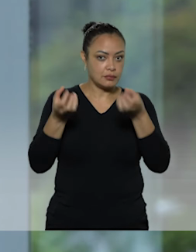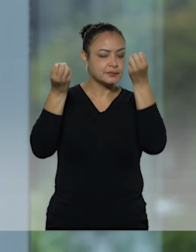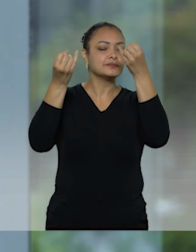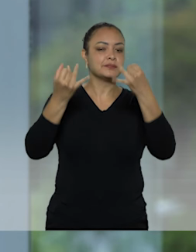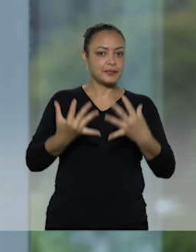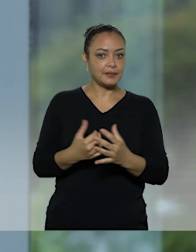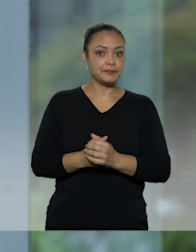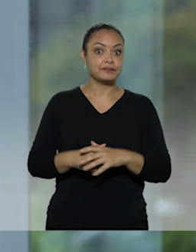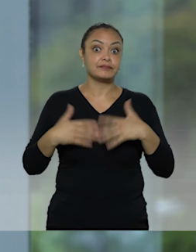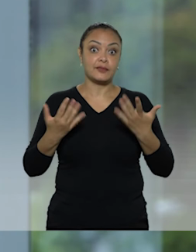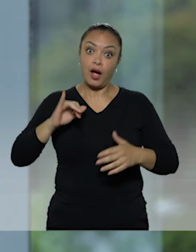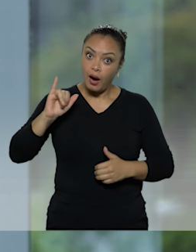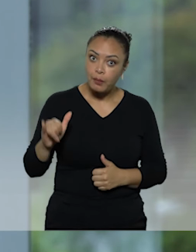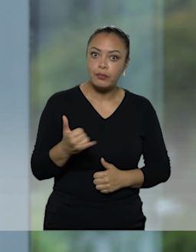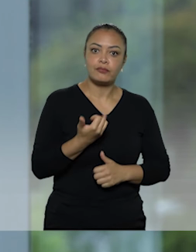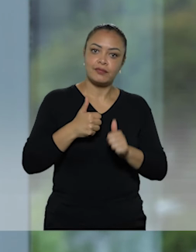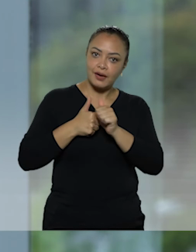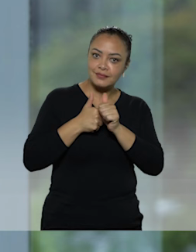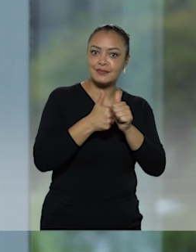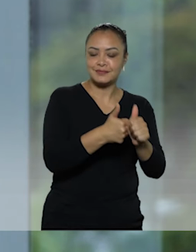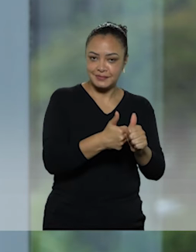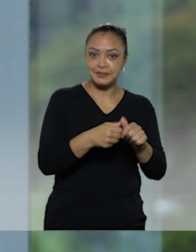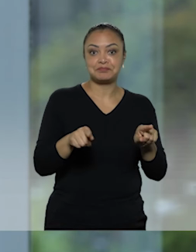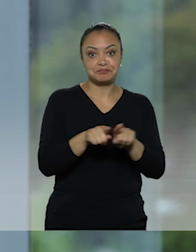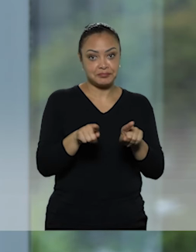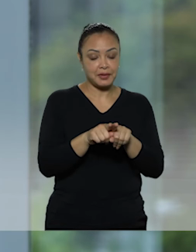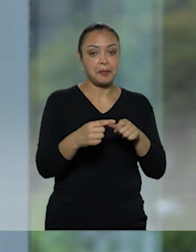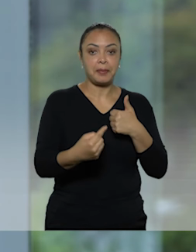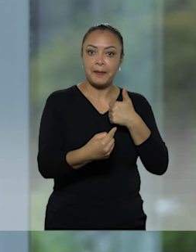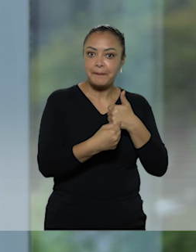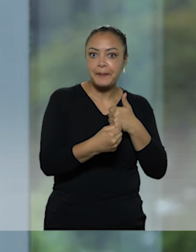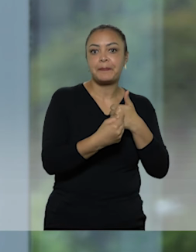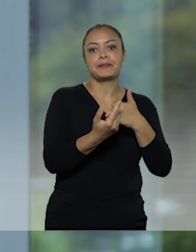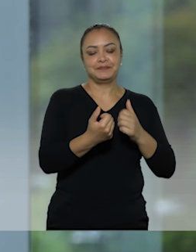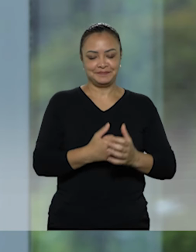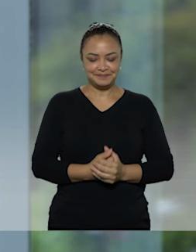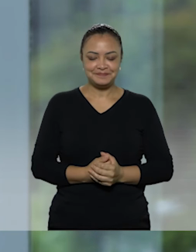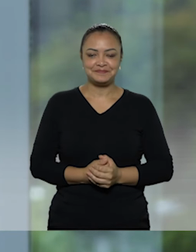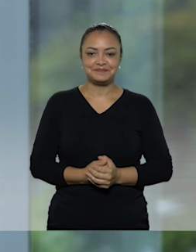Então, já aproveite para seguir o nosso canal e ativar as notificações para não perder nada!